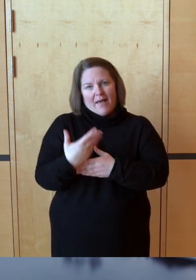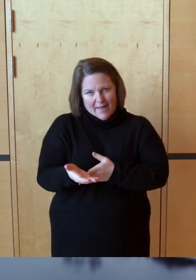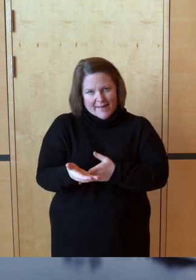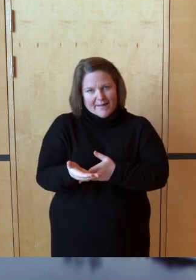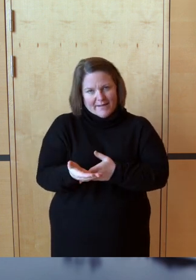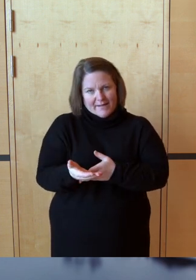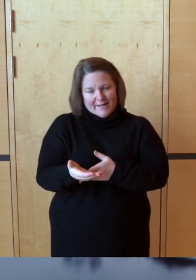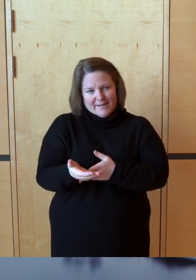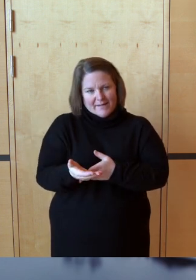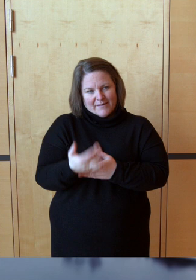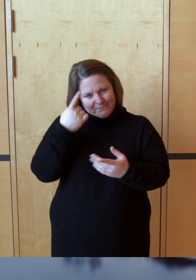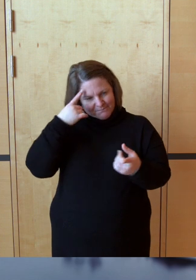Jag vill bli påmind